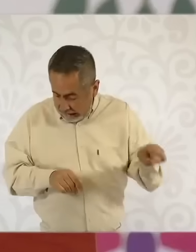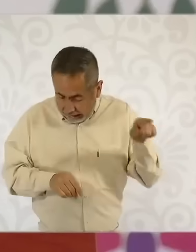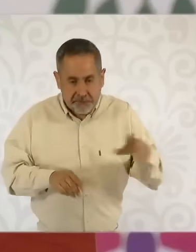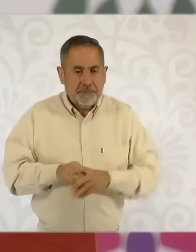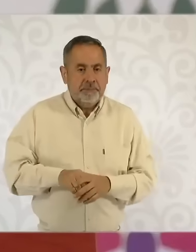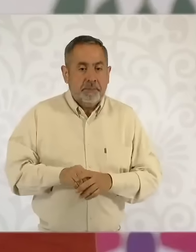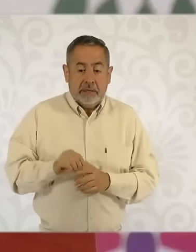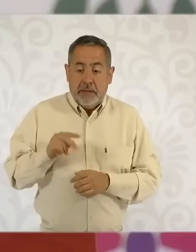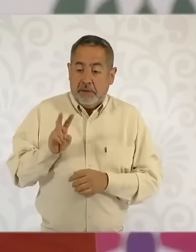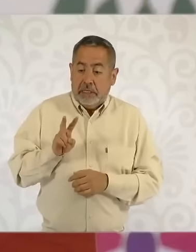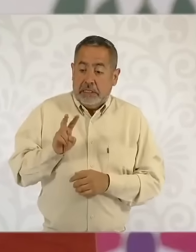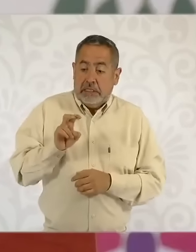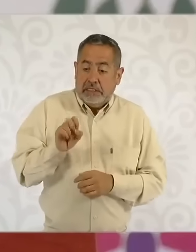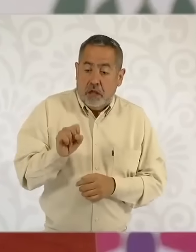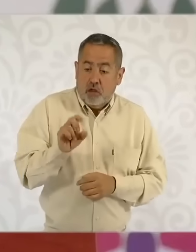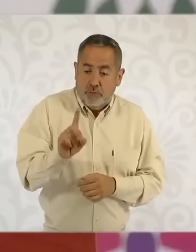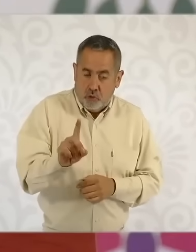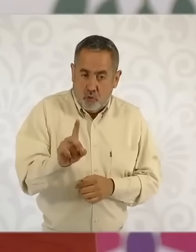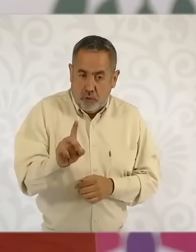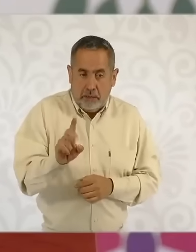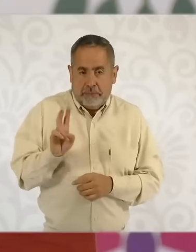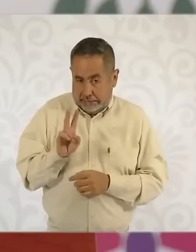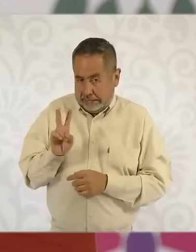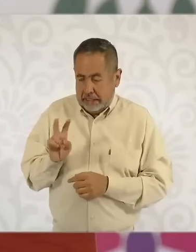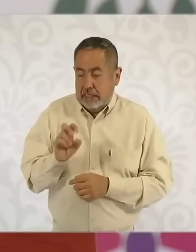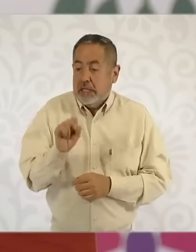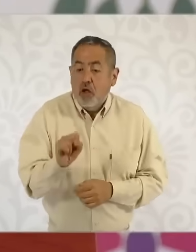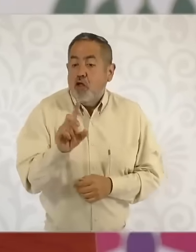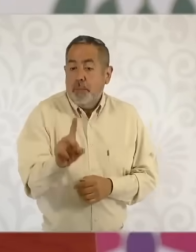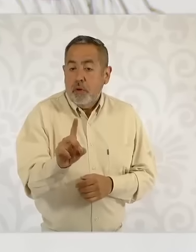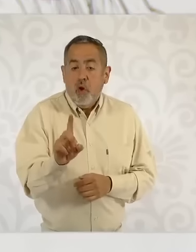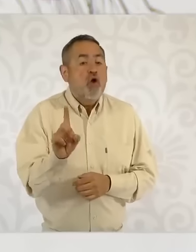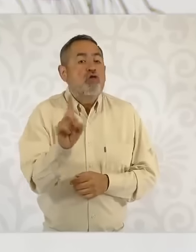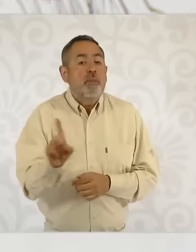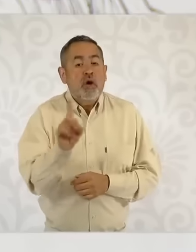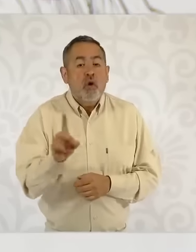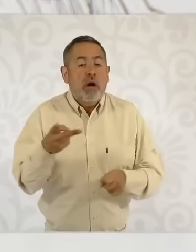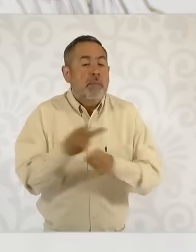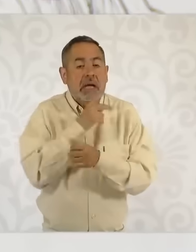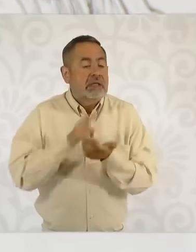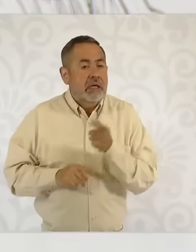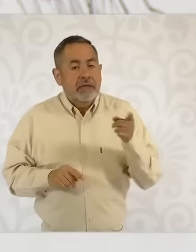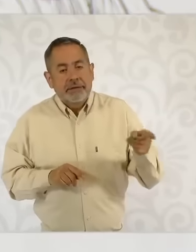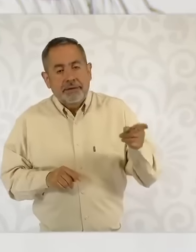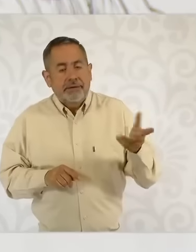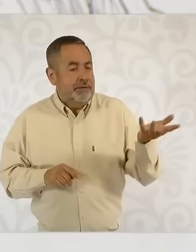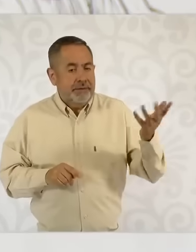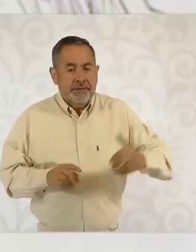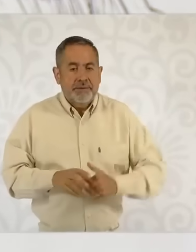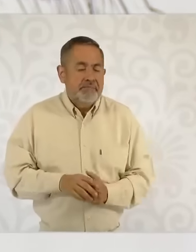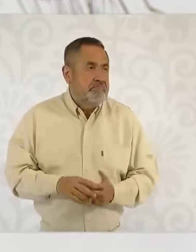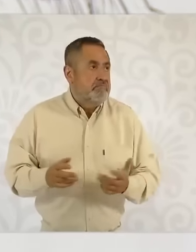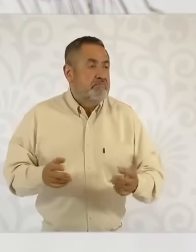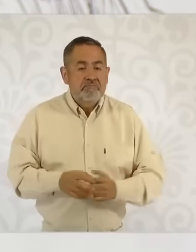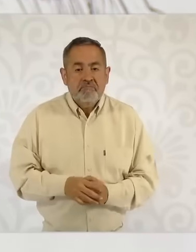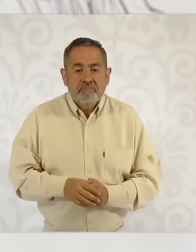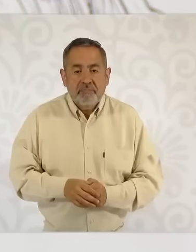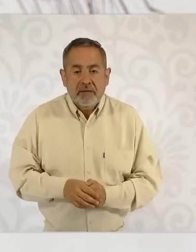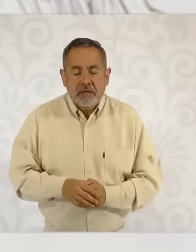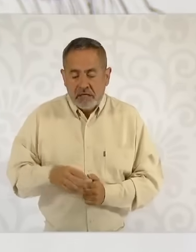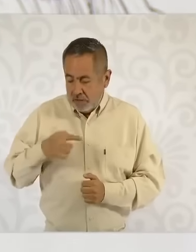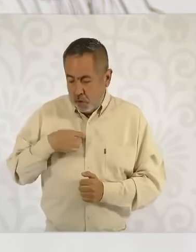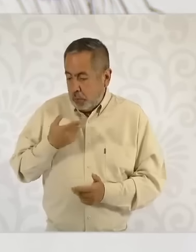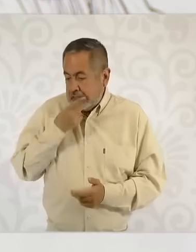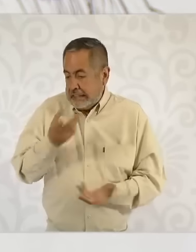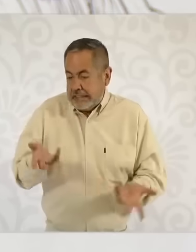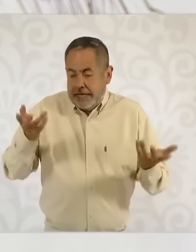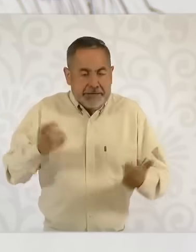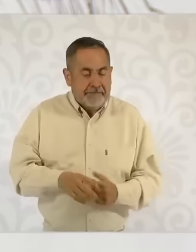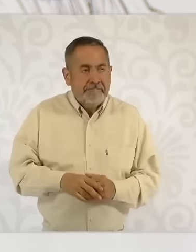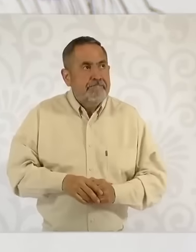El domingo esto ocurrió el viernes el domingo viene esta yo diría yo